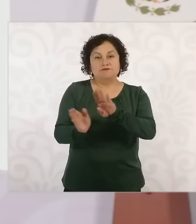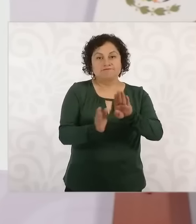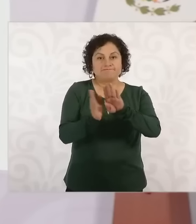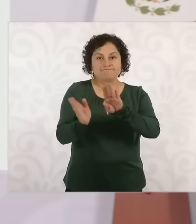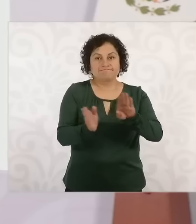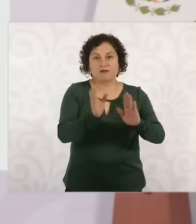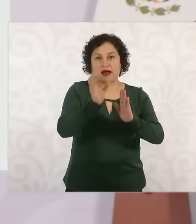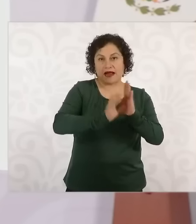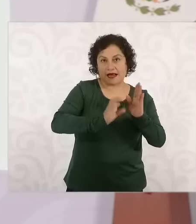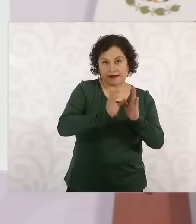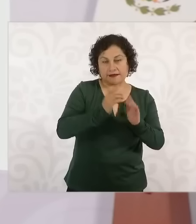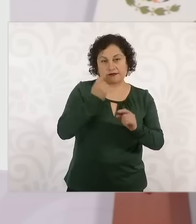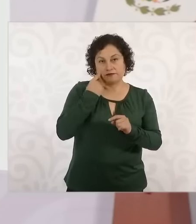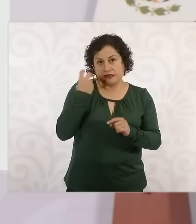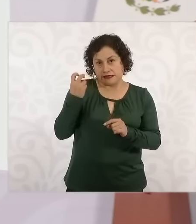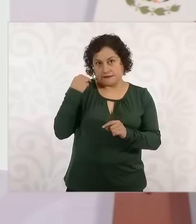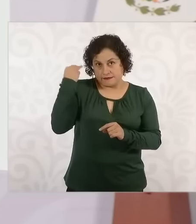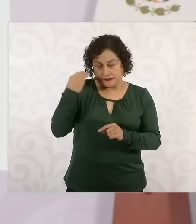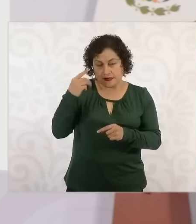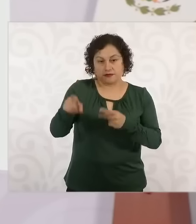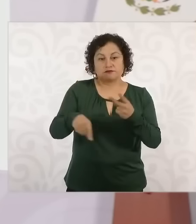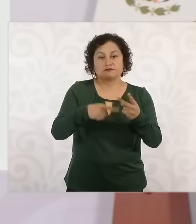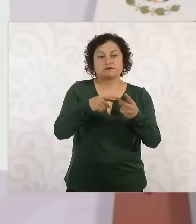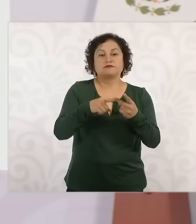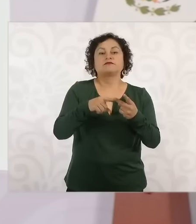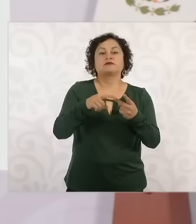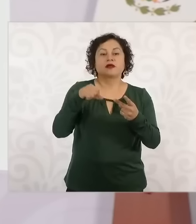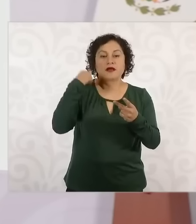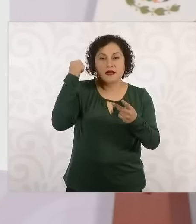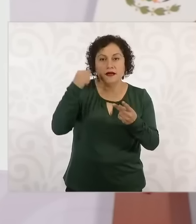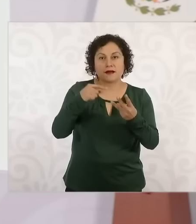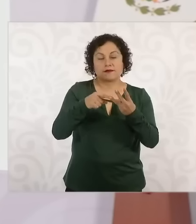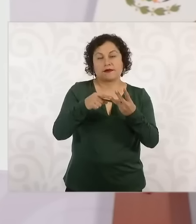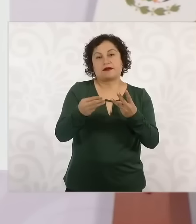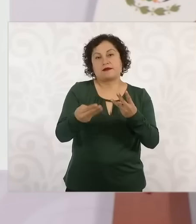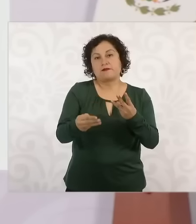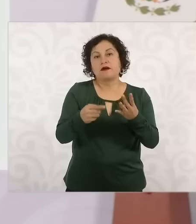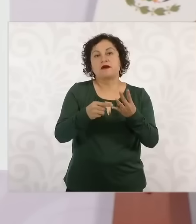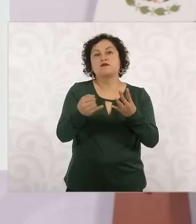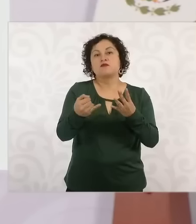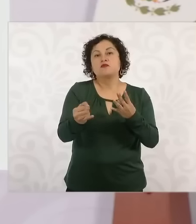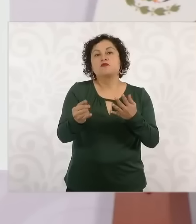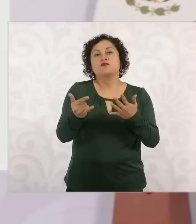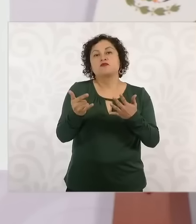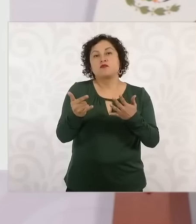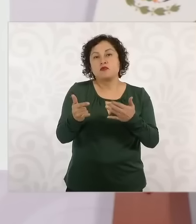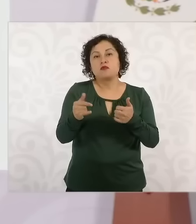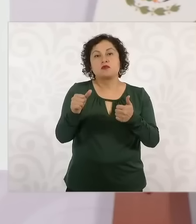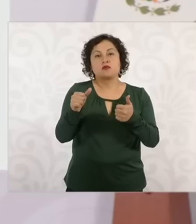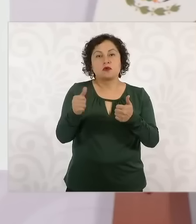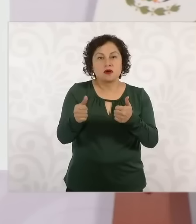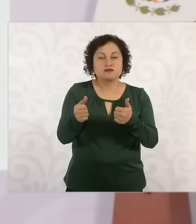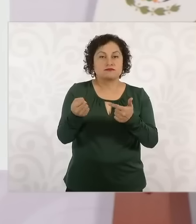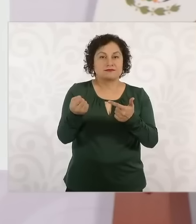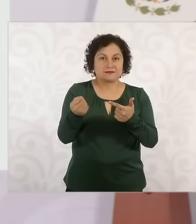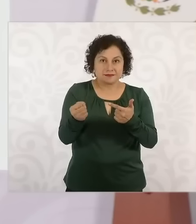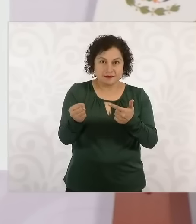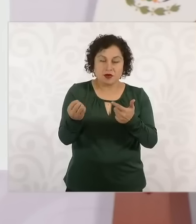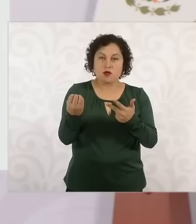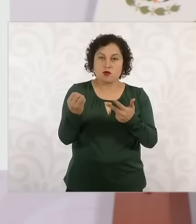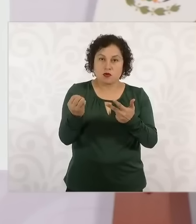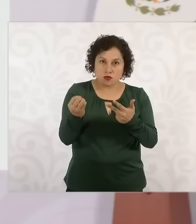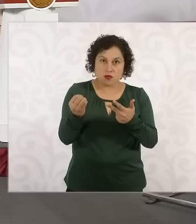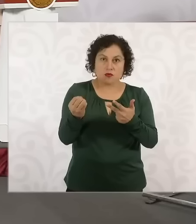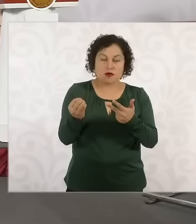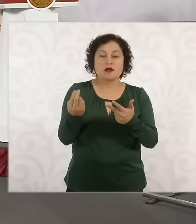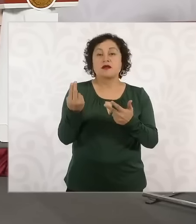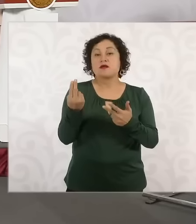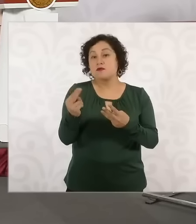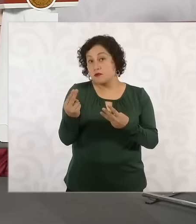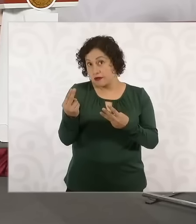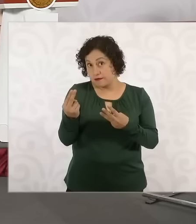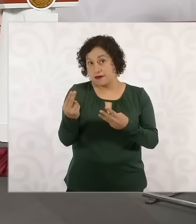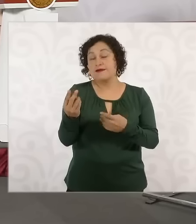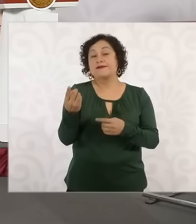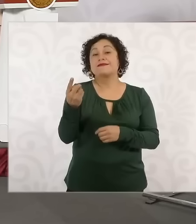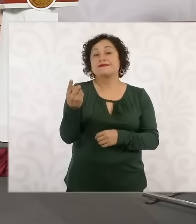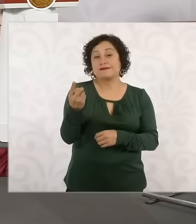rápido. Abril, mayo, junio, julio, agosto, septiembre, octubre, noviembre y diciembre.